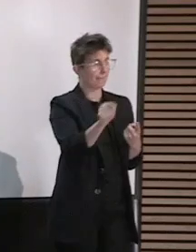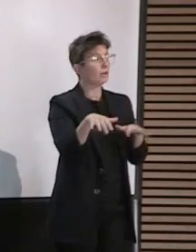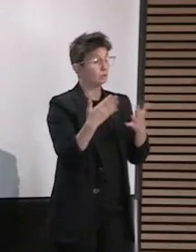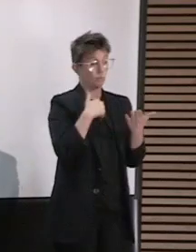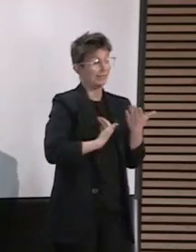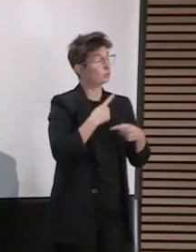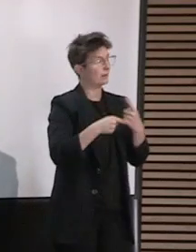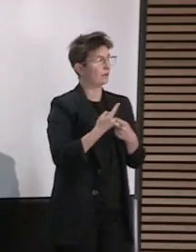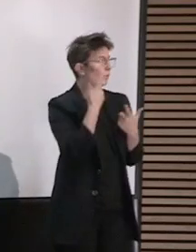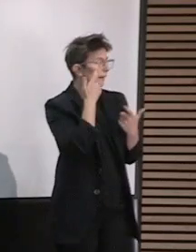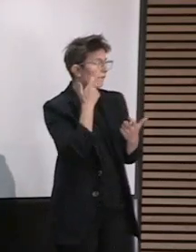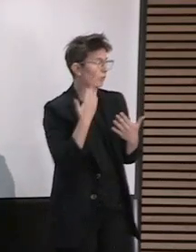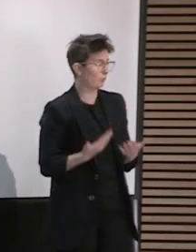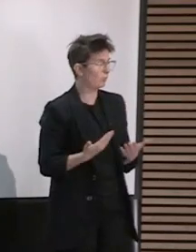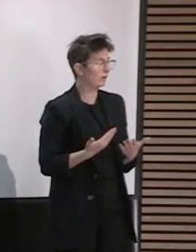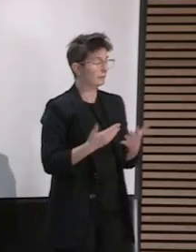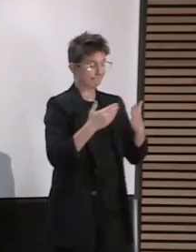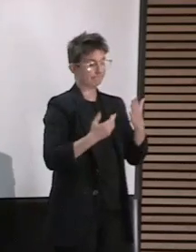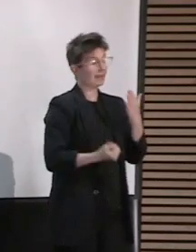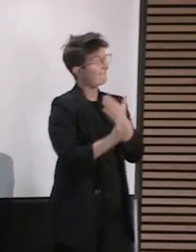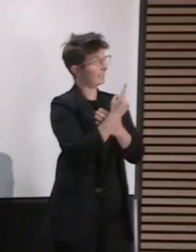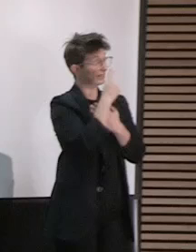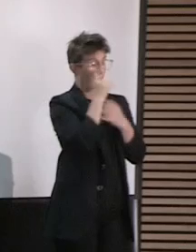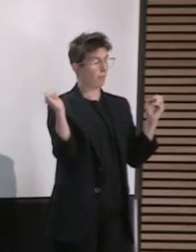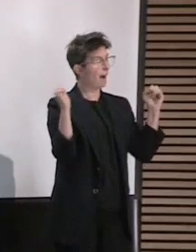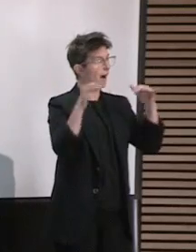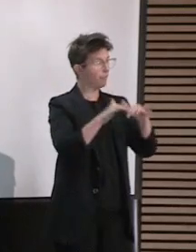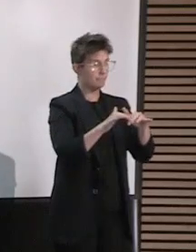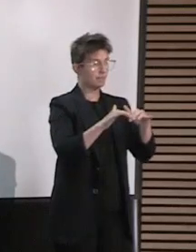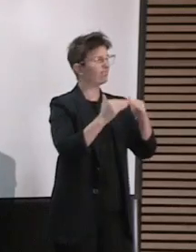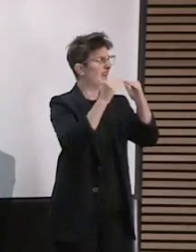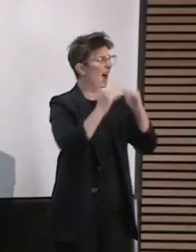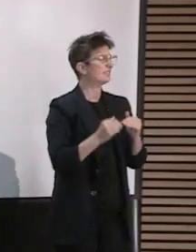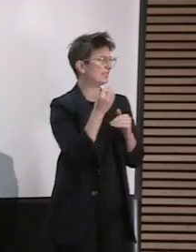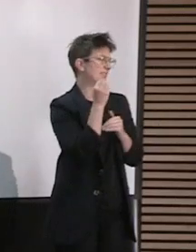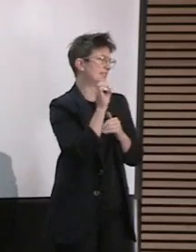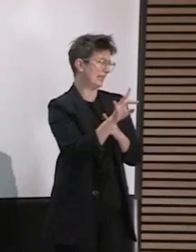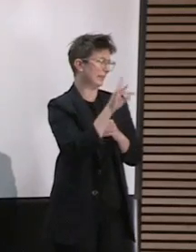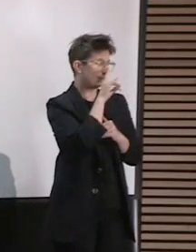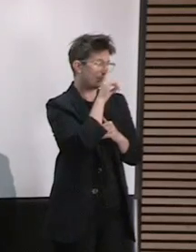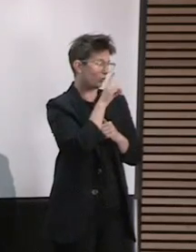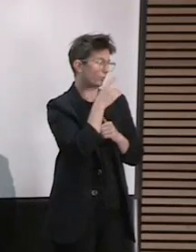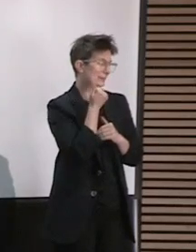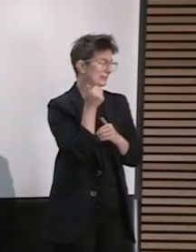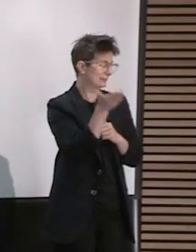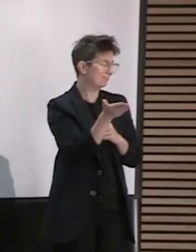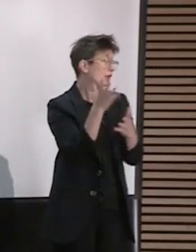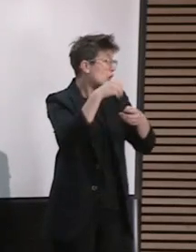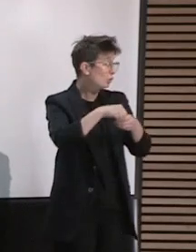matou ki te hunga o Akarana kia